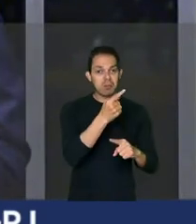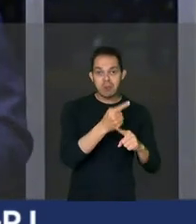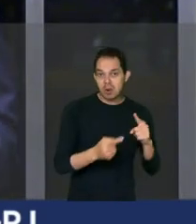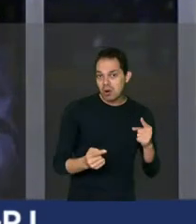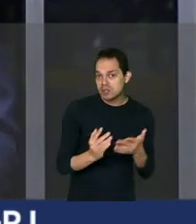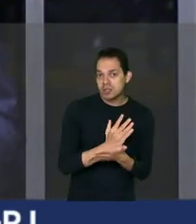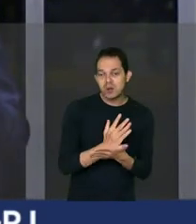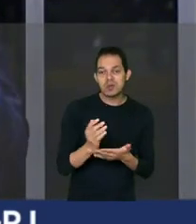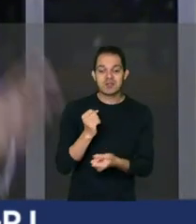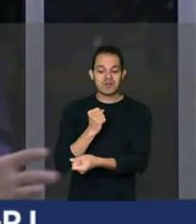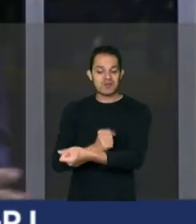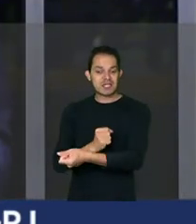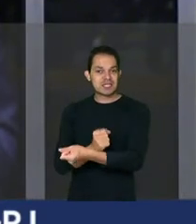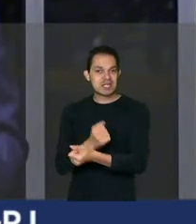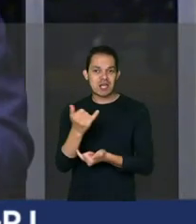CHIMP O EMPREENDIMENTO DO JOGO. DAQUELES QUE TÊM